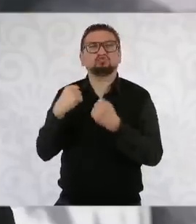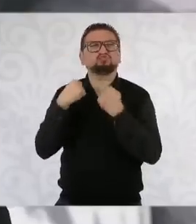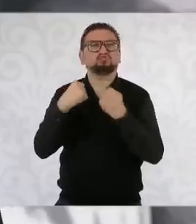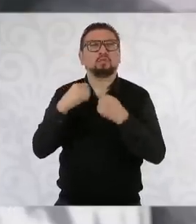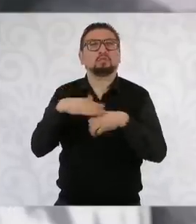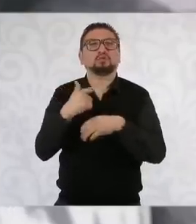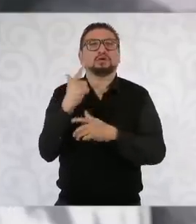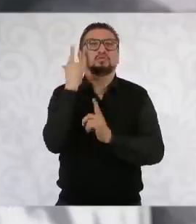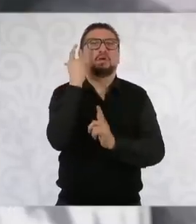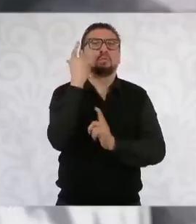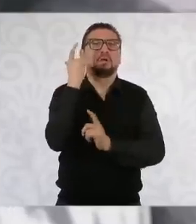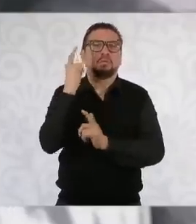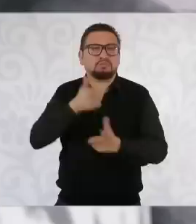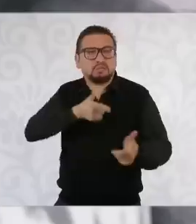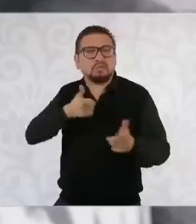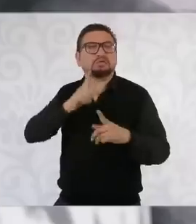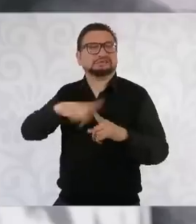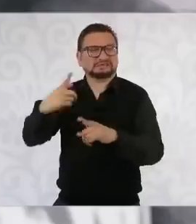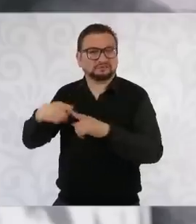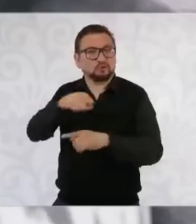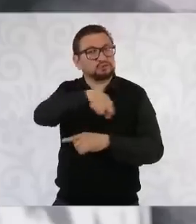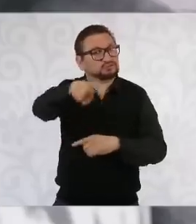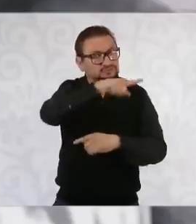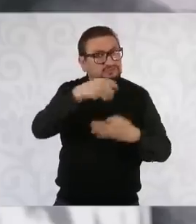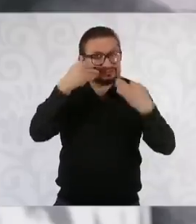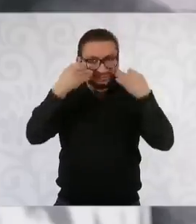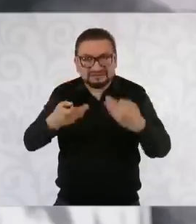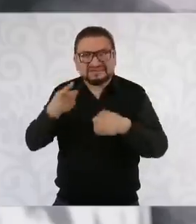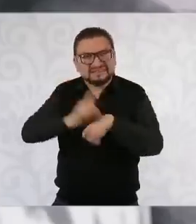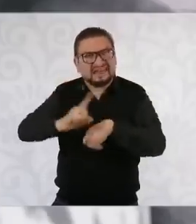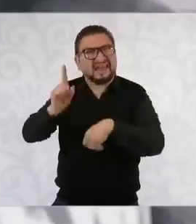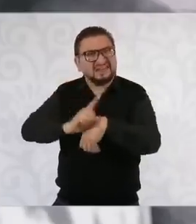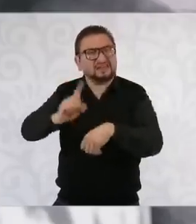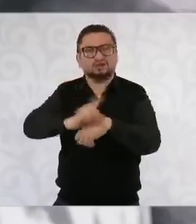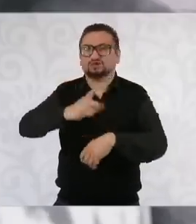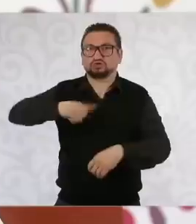a diario Y ustedes lo han testificado todo los esfuerzos que tienen que hacer las fuerzas